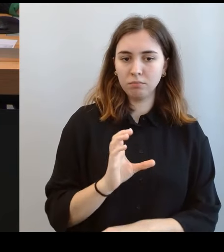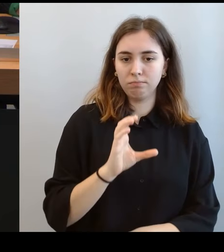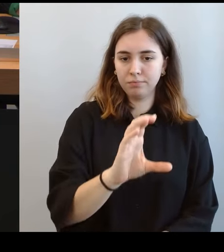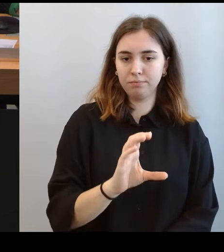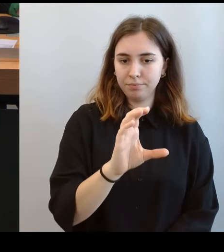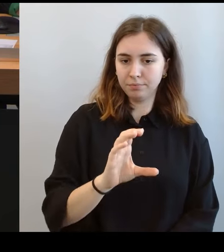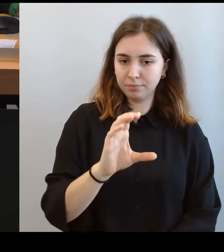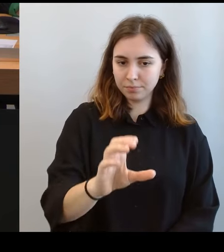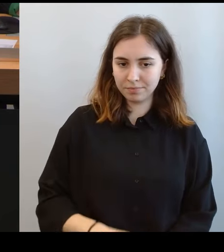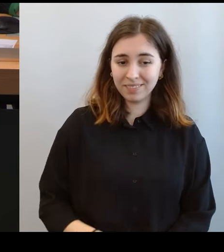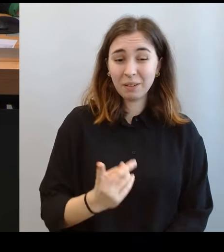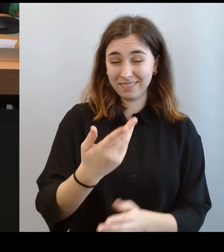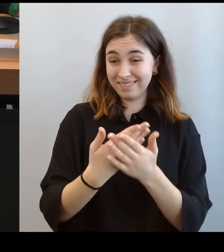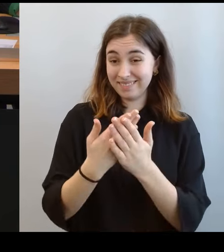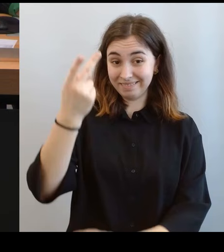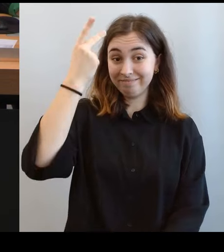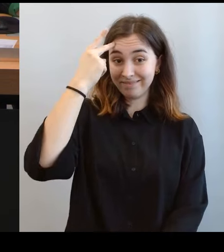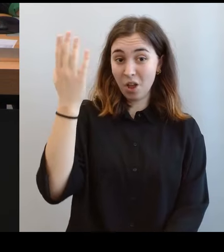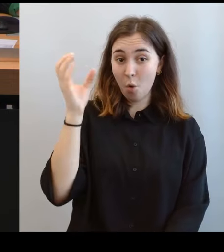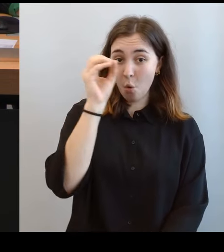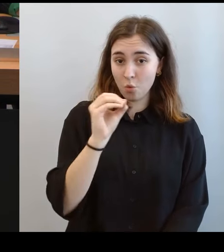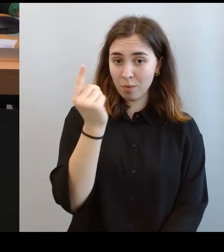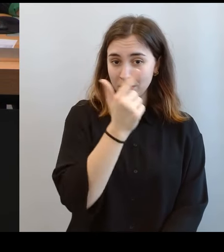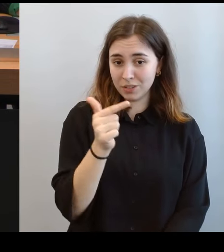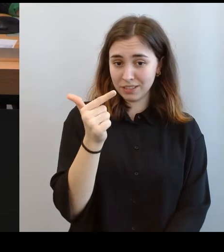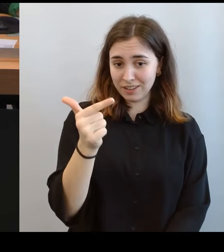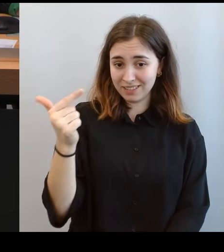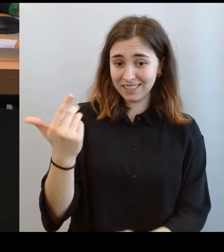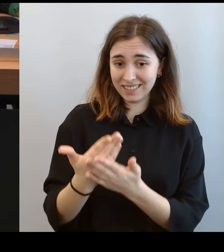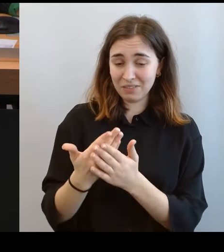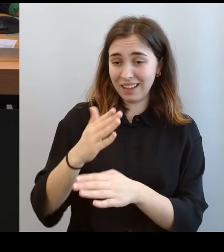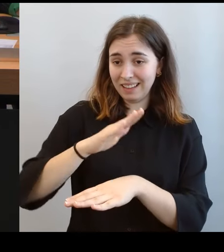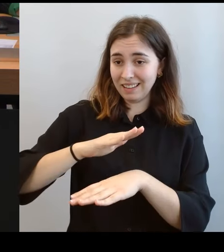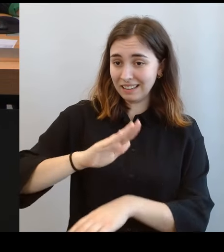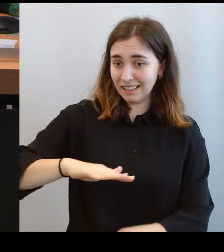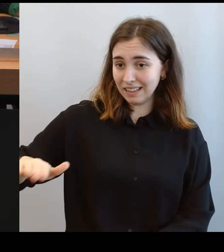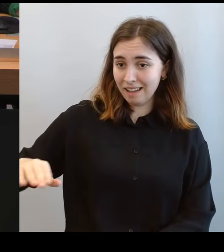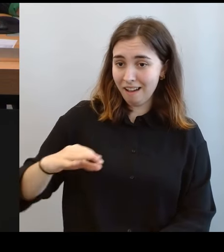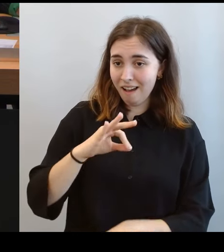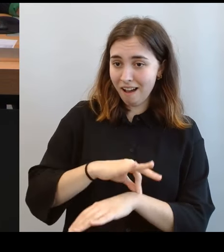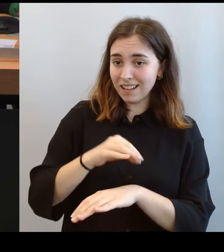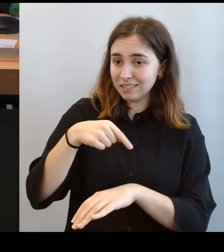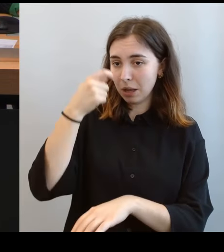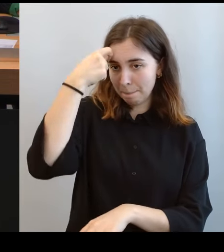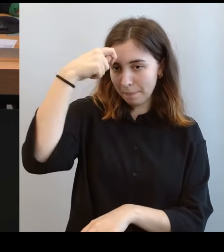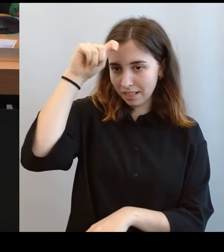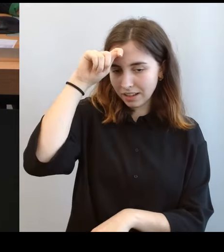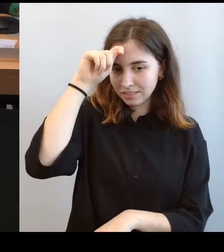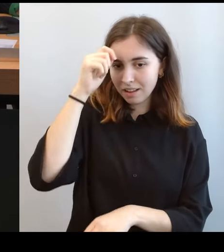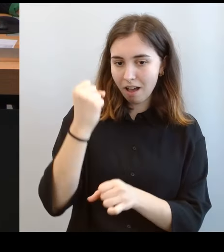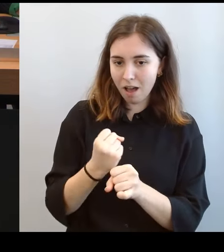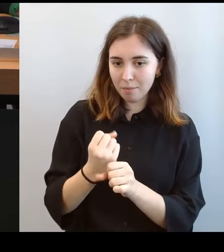Berliner Kinderärzte in einem offenen Brief an die damalige Gesundheitssenatorin. Tenor: Wir sind